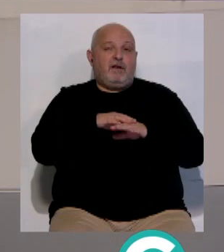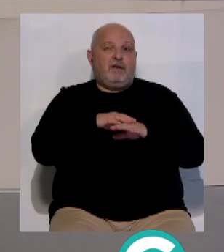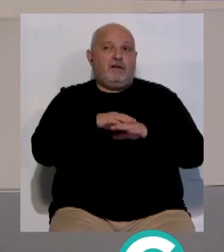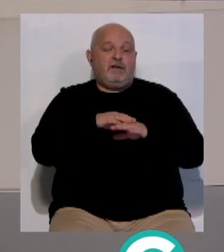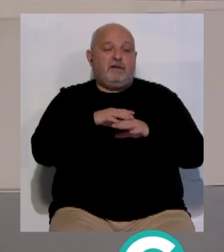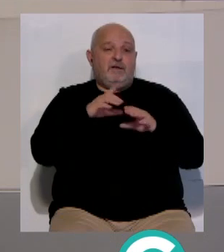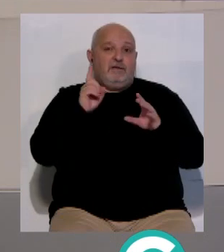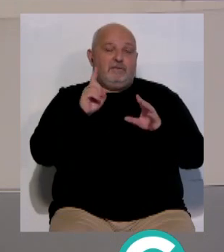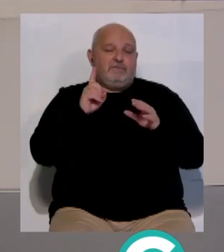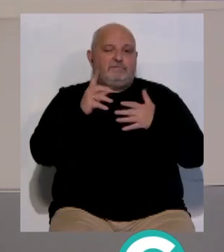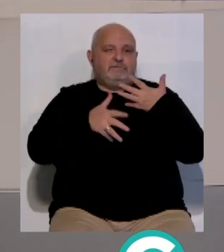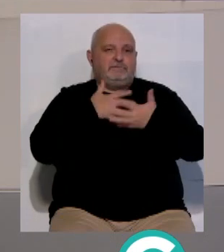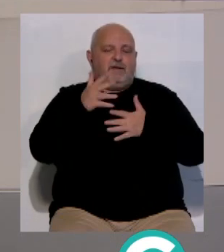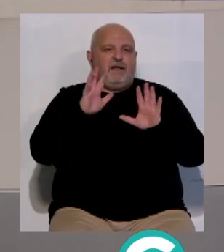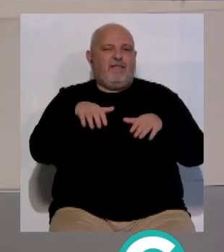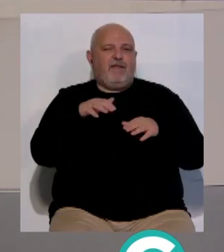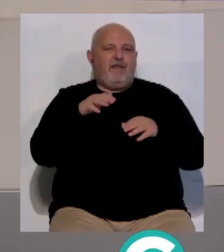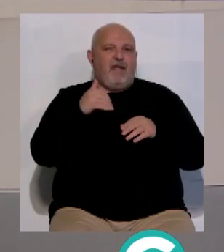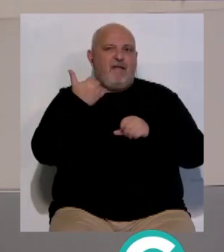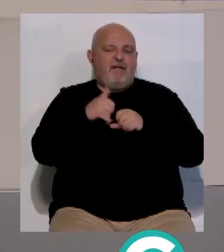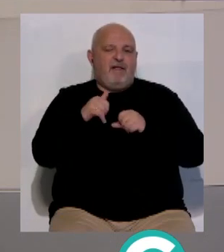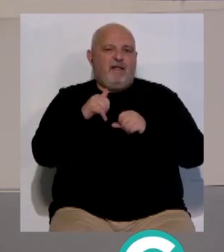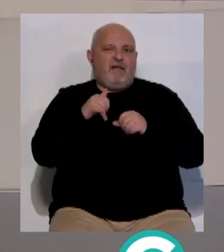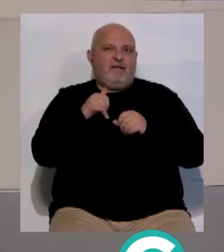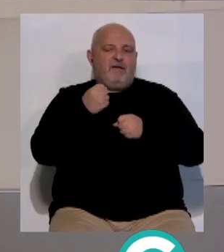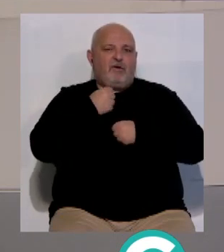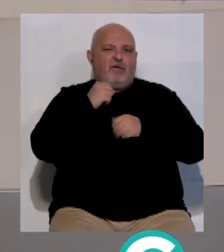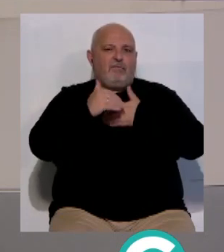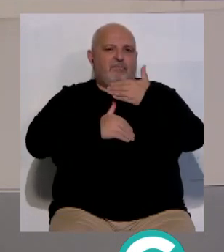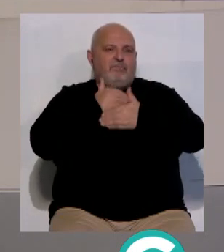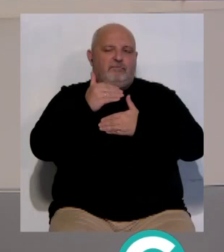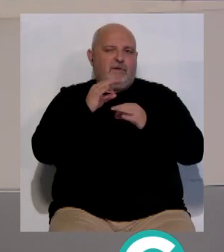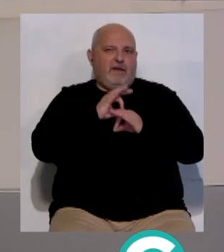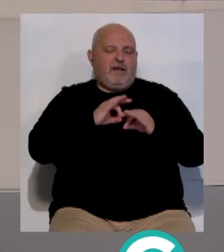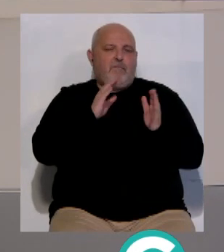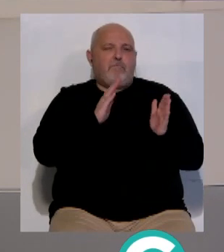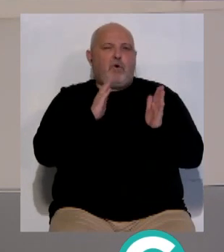in equívoco de que el Cádiz al final ha pasado la ronda y no está jugando la prórroga ni tiene que